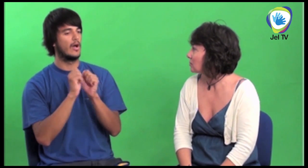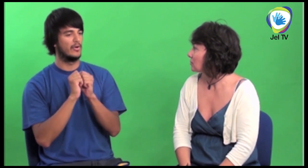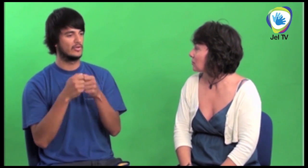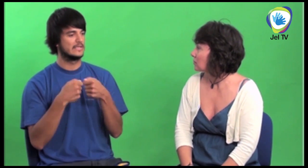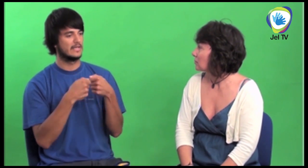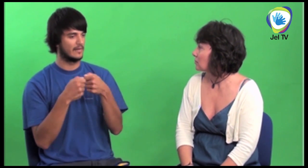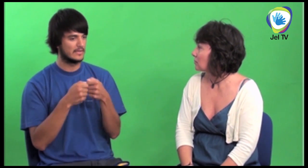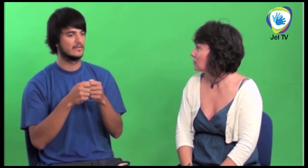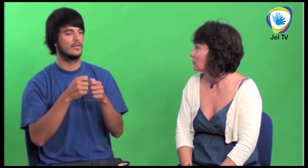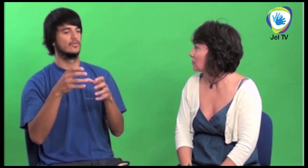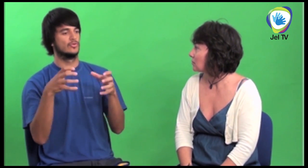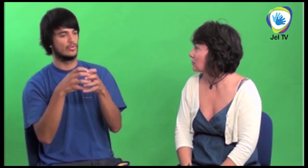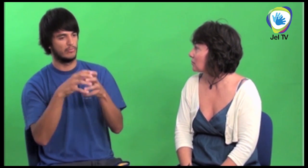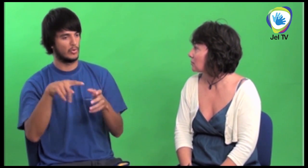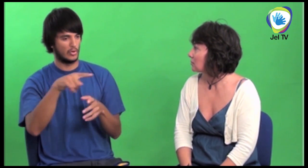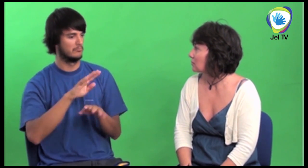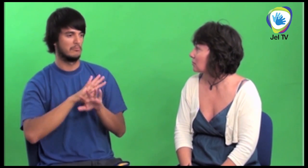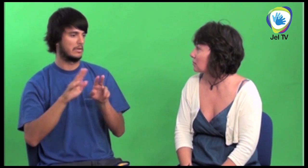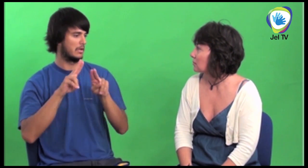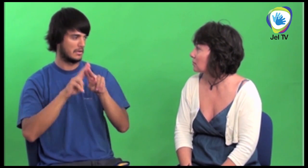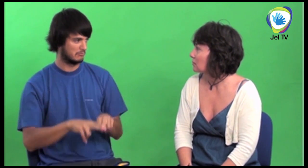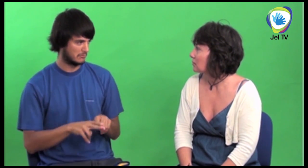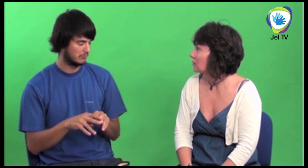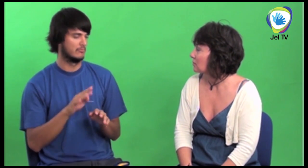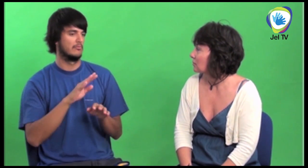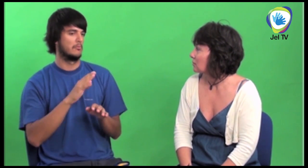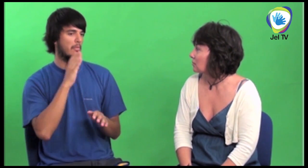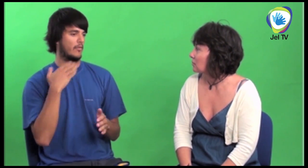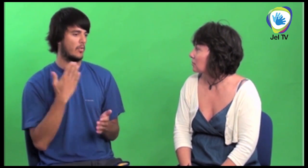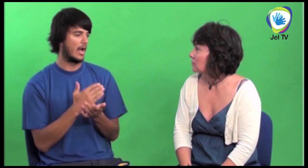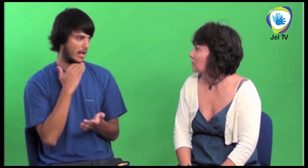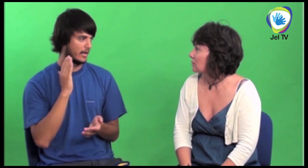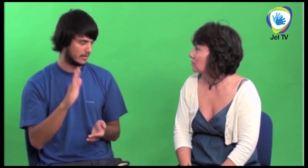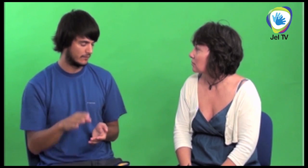A világbajnokság szervezõcsoportjánál minden rendben volt, meg vagyok vele elégedve.